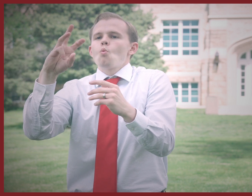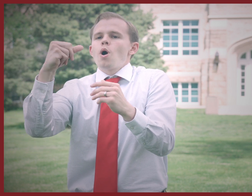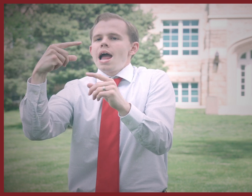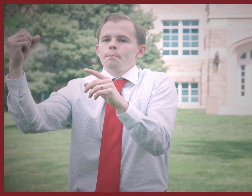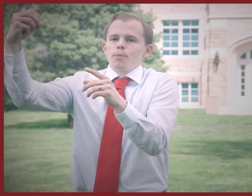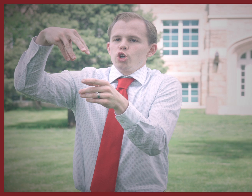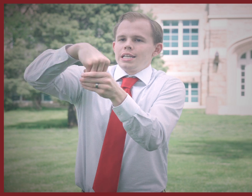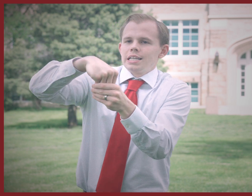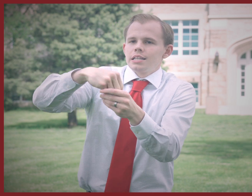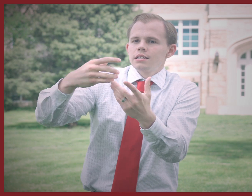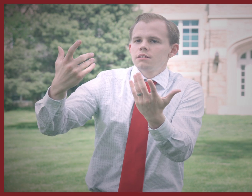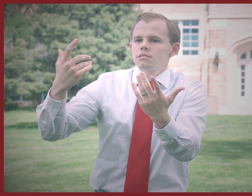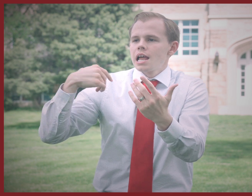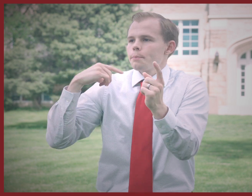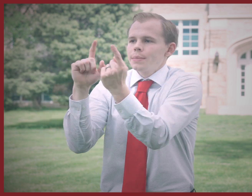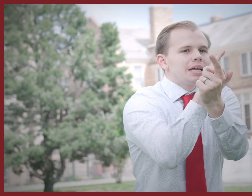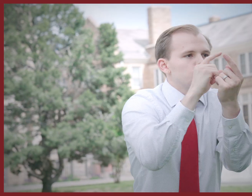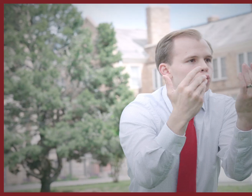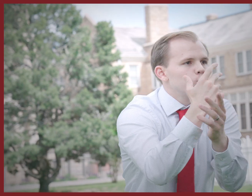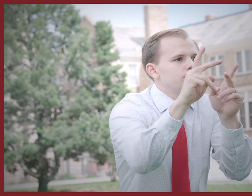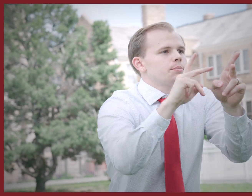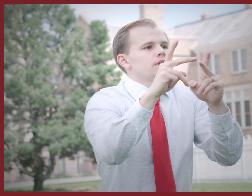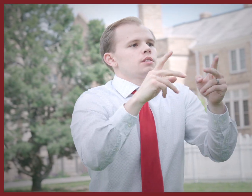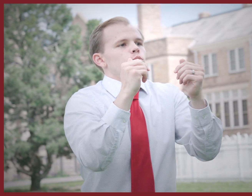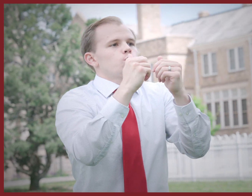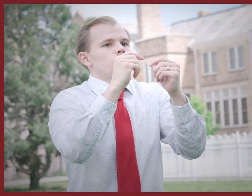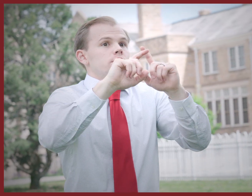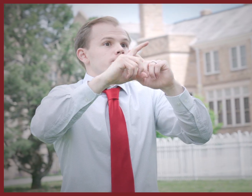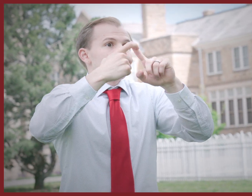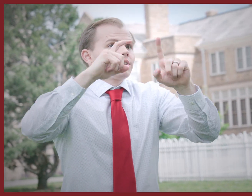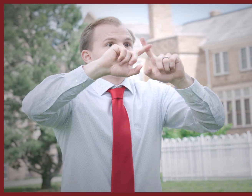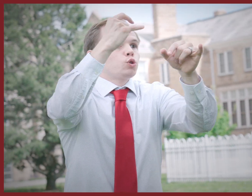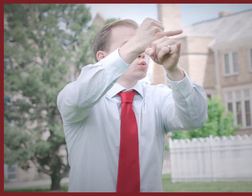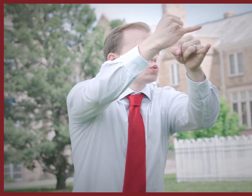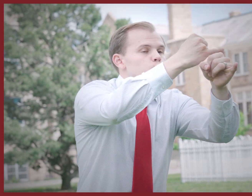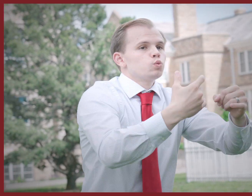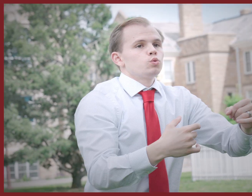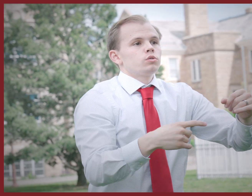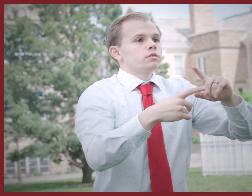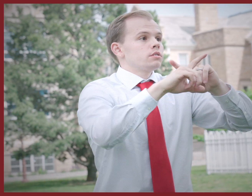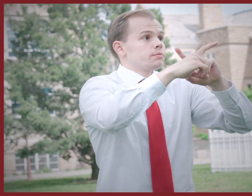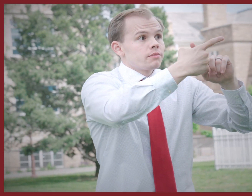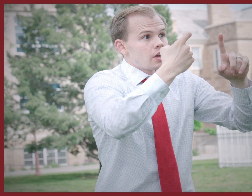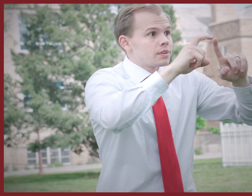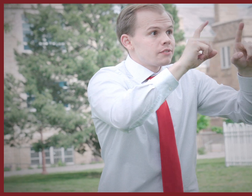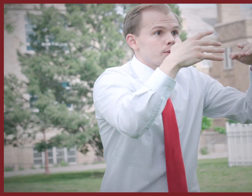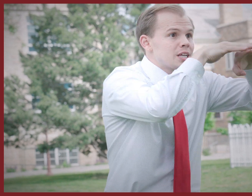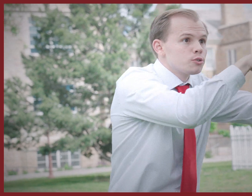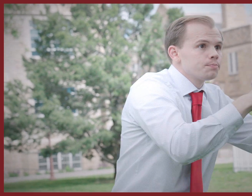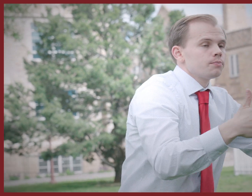más estilo de Gallaudet. Conocí gente nueva, personas de diferentes escuelas para sordos, diferentes